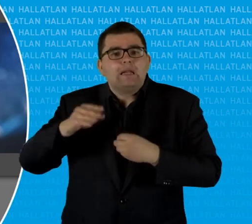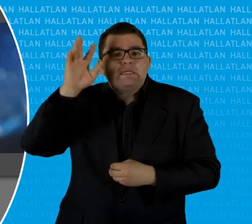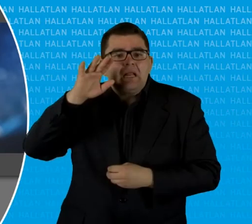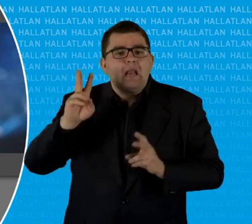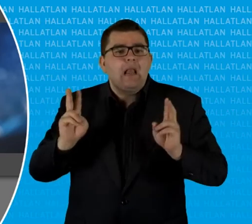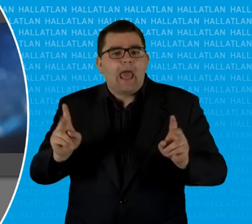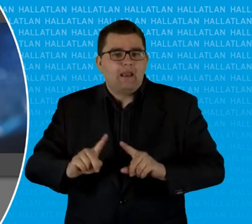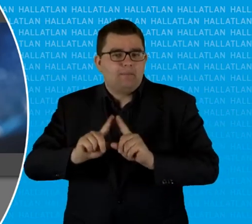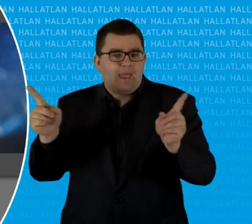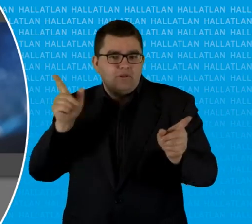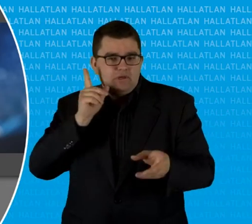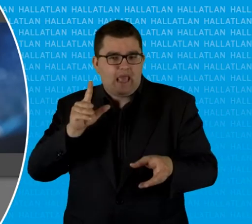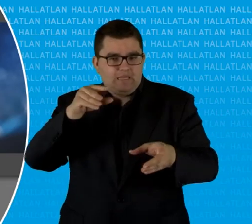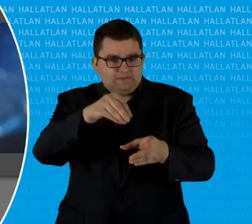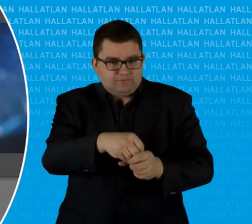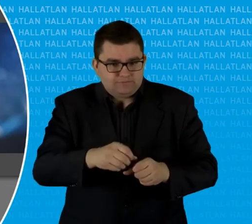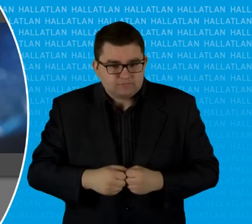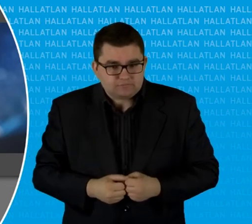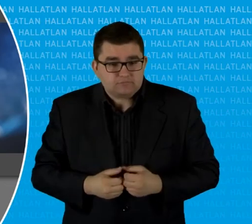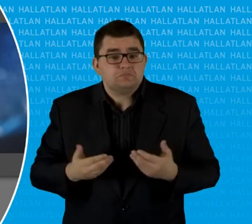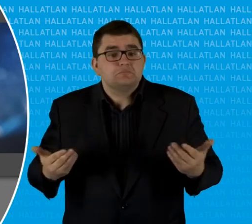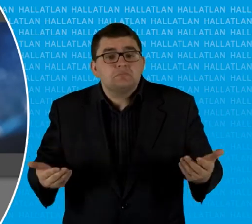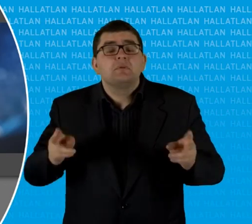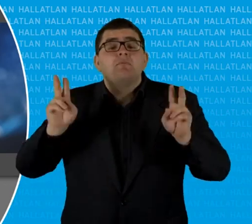Így a váltás akár már jövőre is összejöhet.